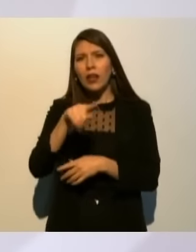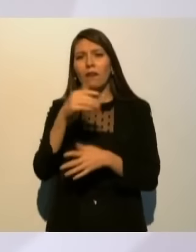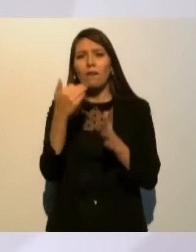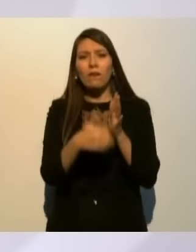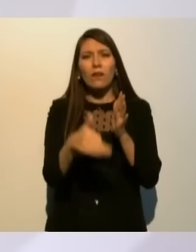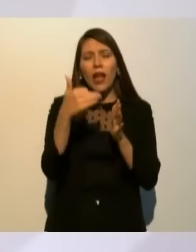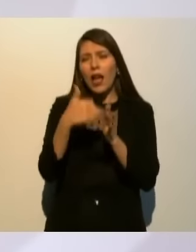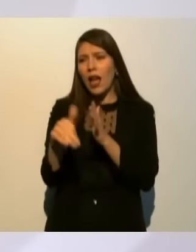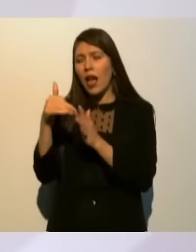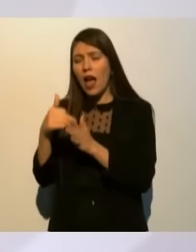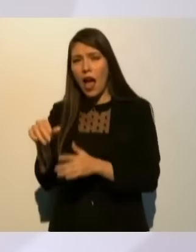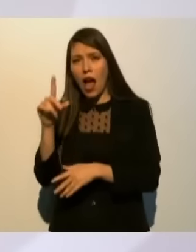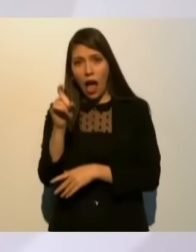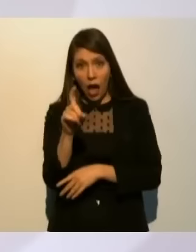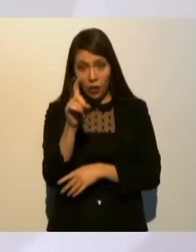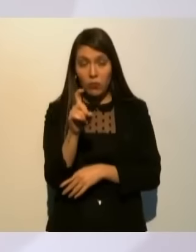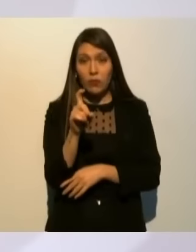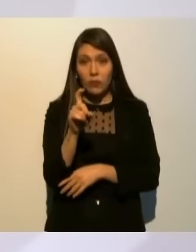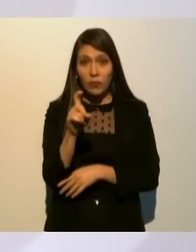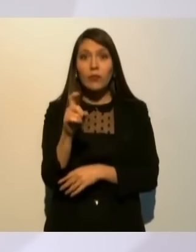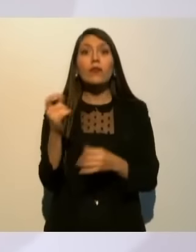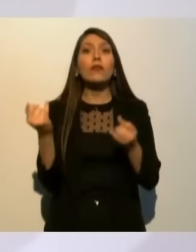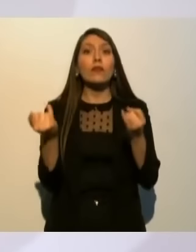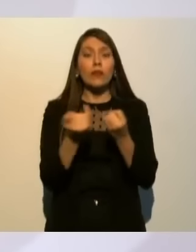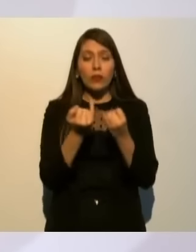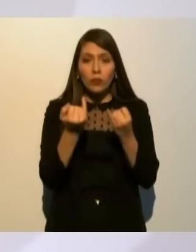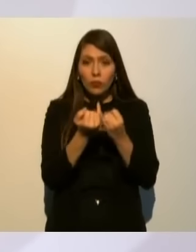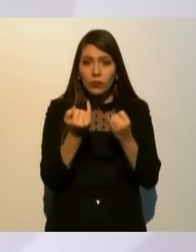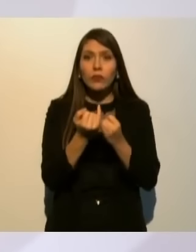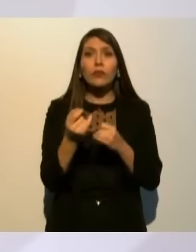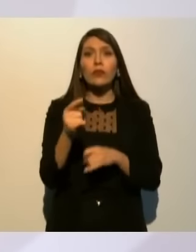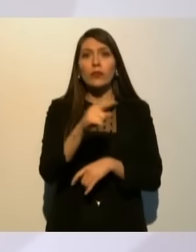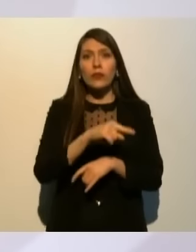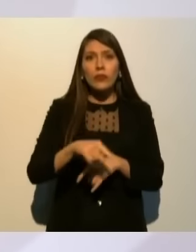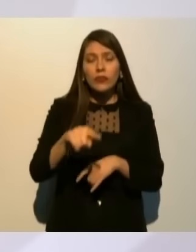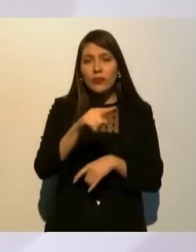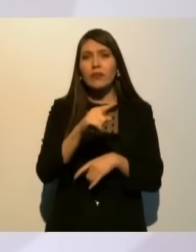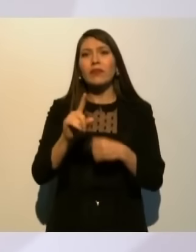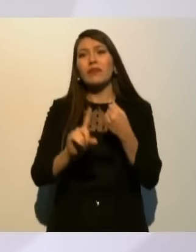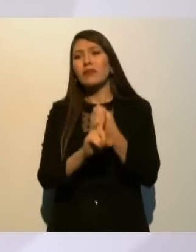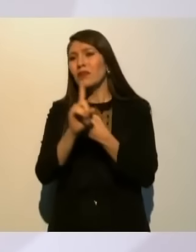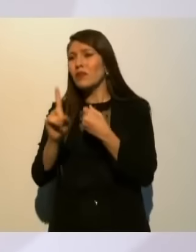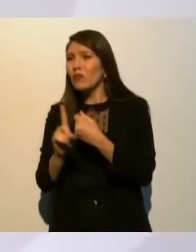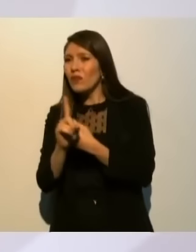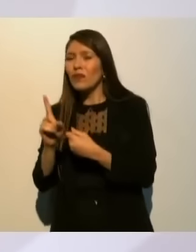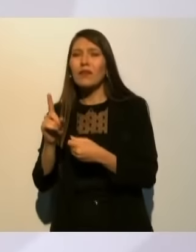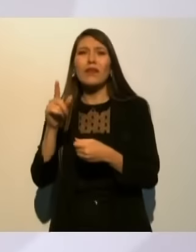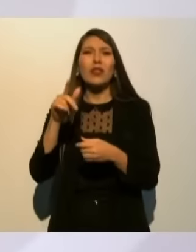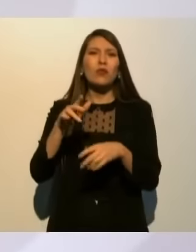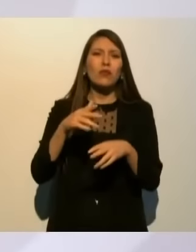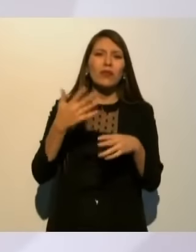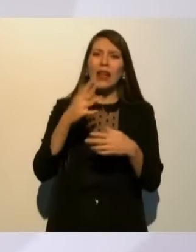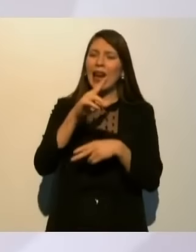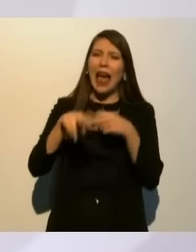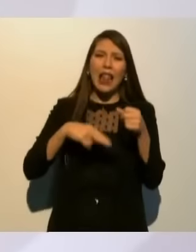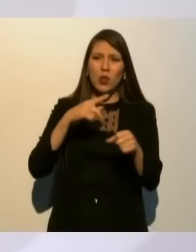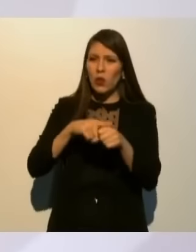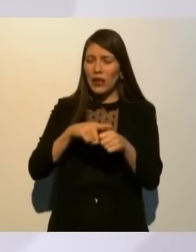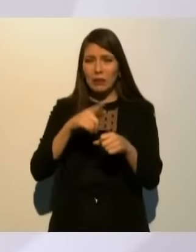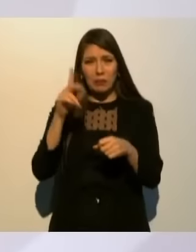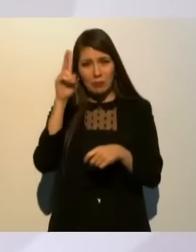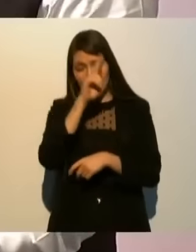que corren mayores riesgos ante posibles fenómenos meteorológicos y que el plan no solo atendiera las